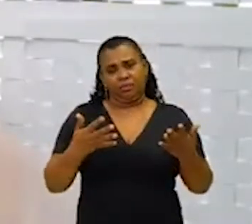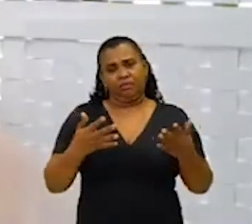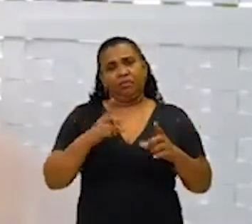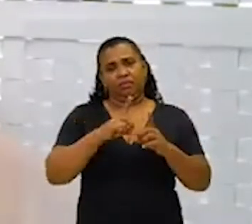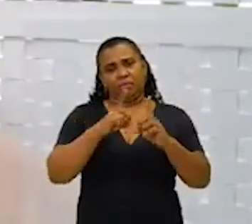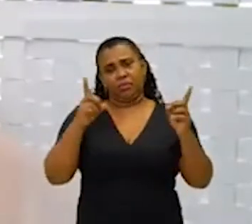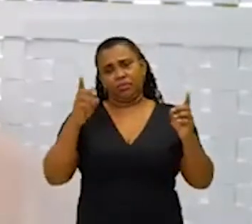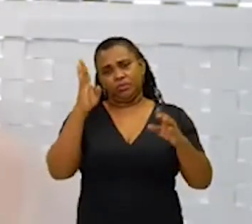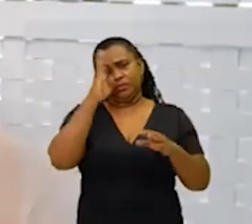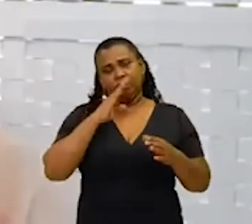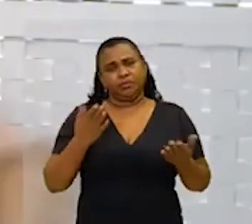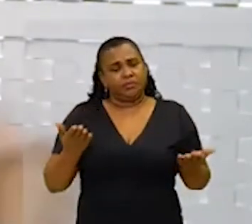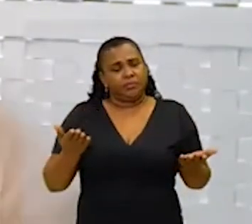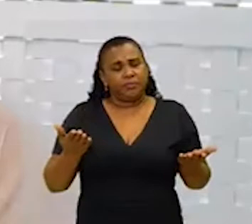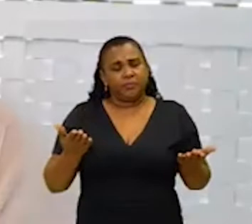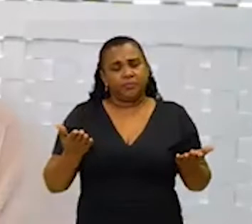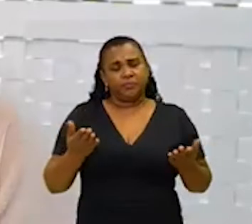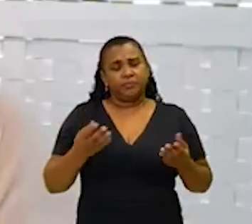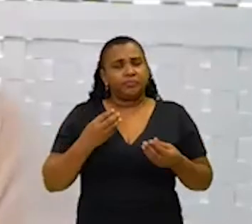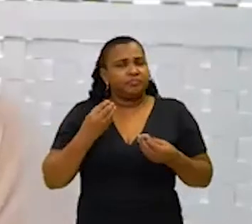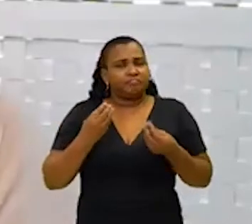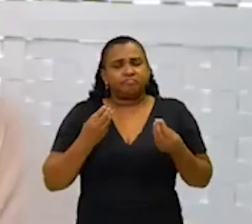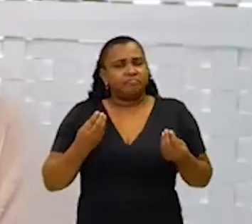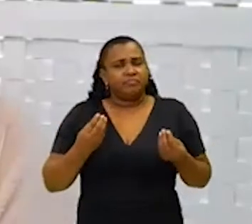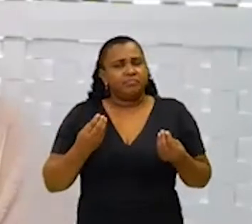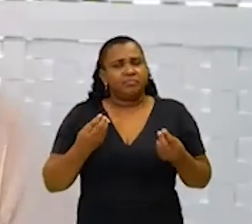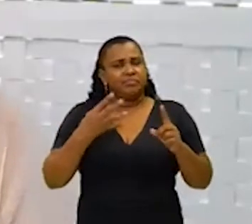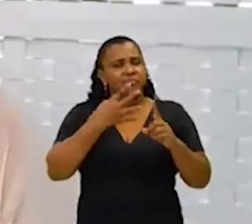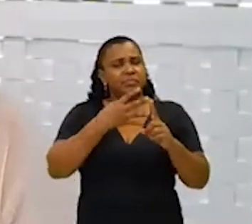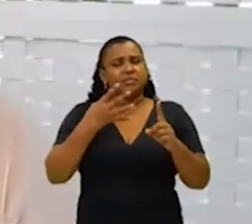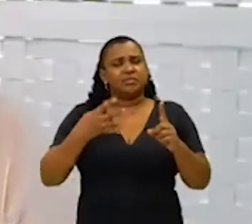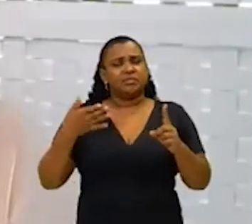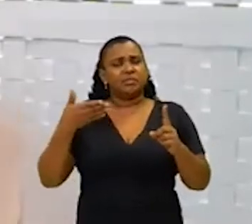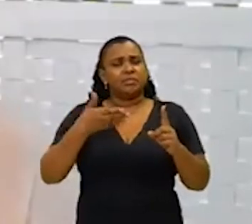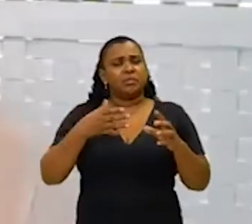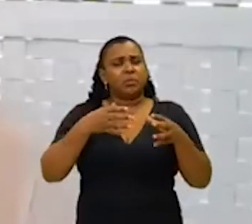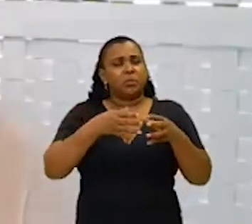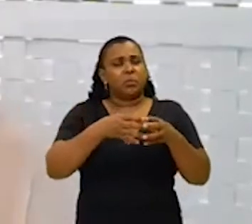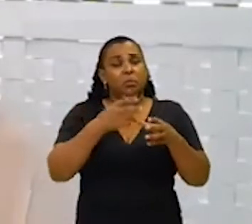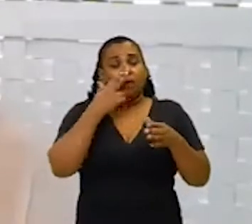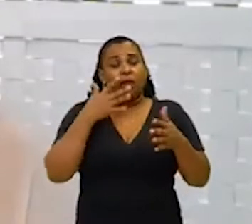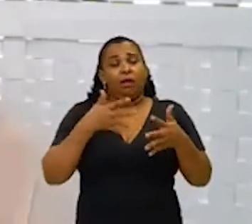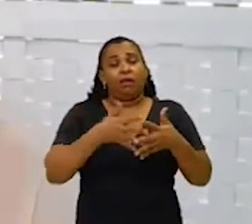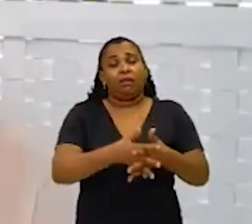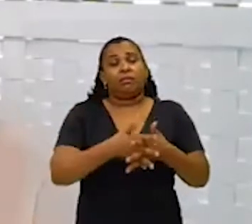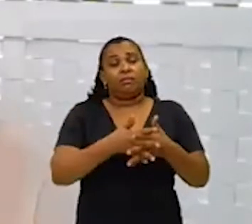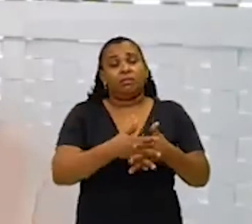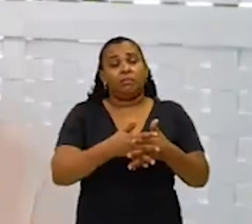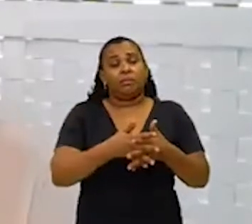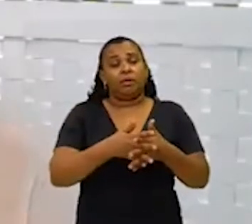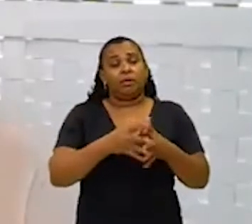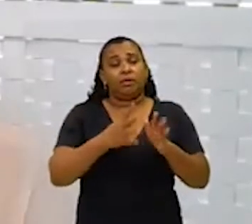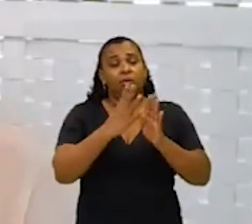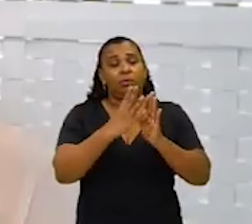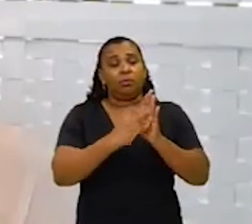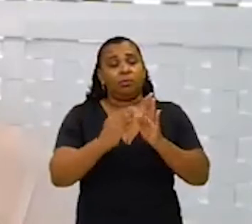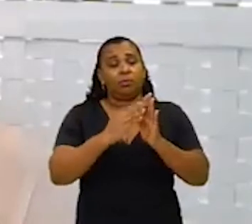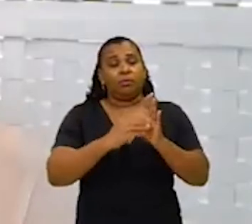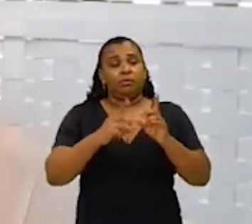brasileira como ficou ainda hoje um perfil para o modelo democrático de espanhol presente para